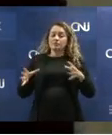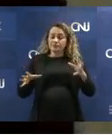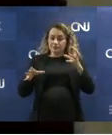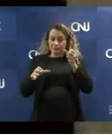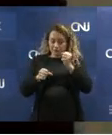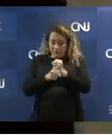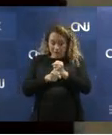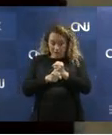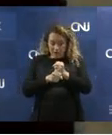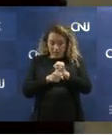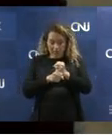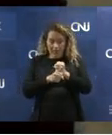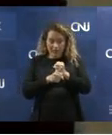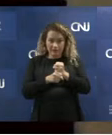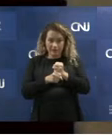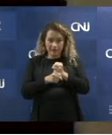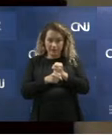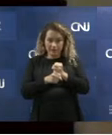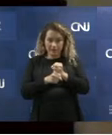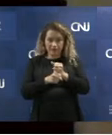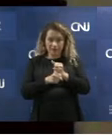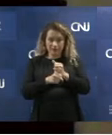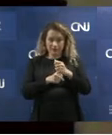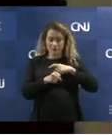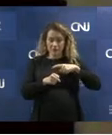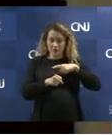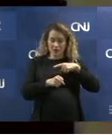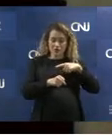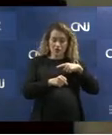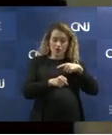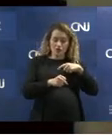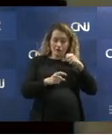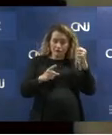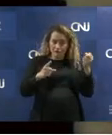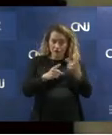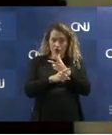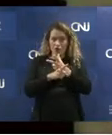aos autos de nulidade por violação do contraditório e da ampla defesa.